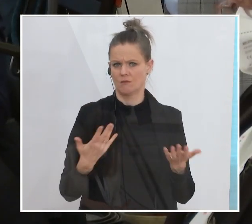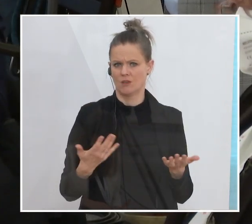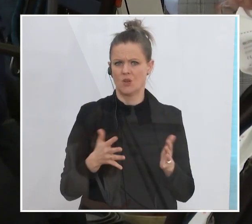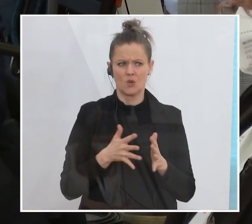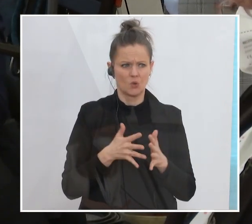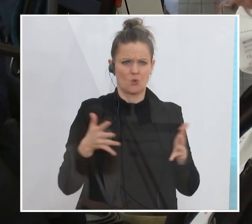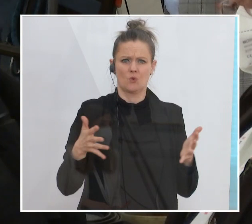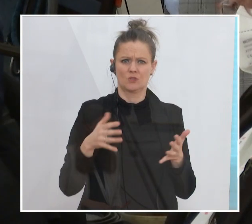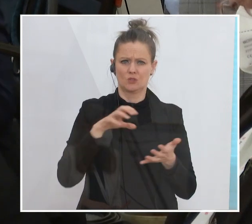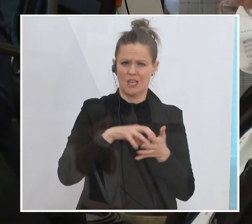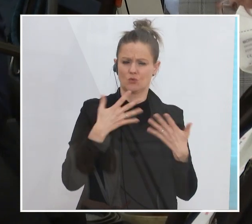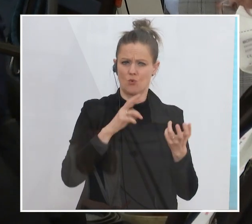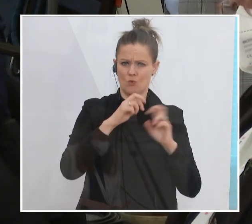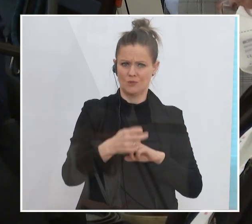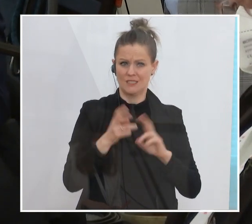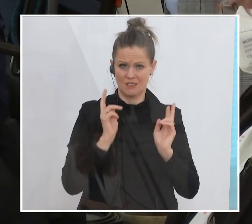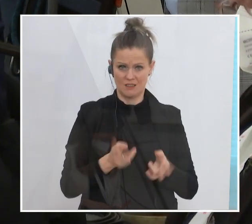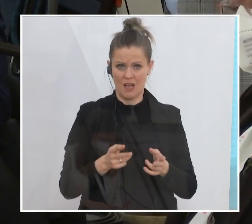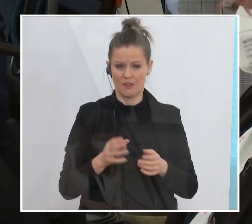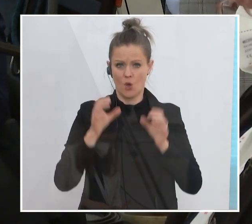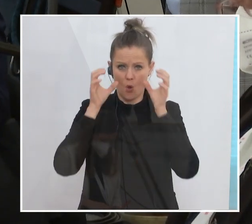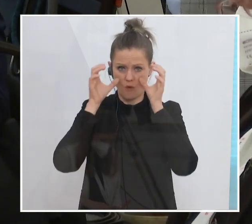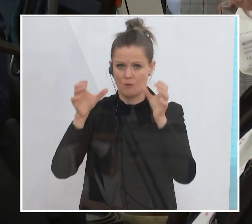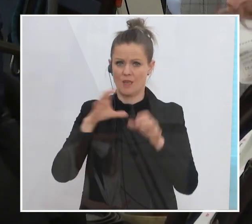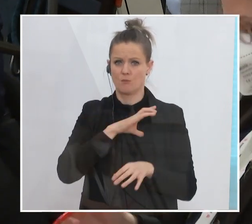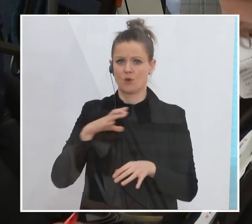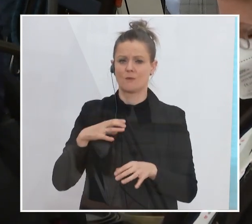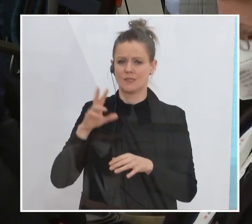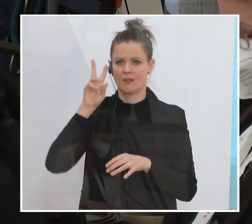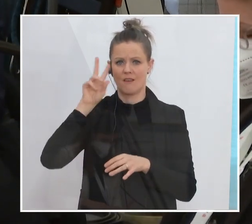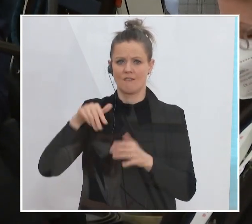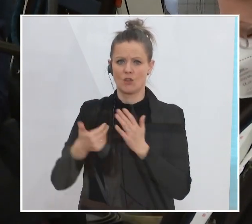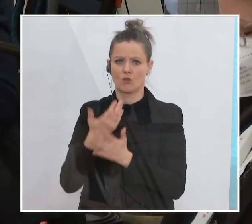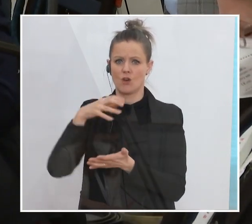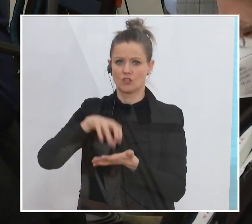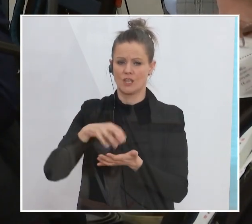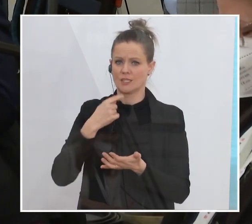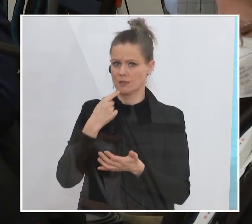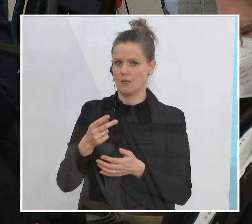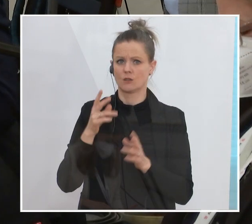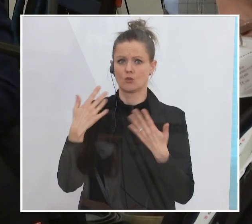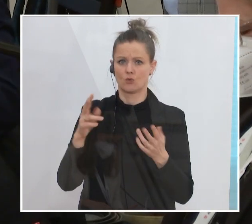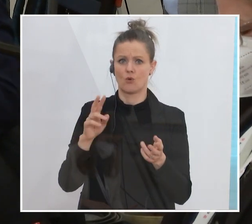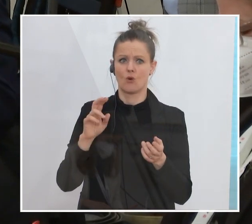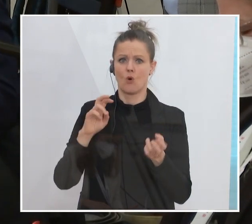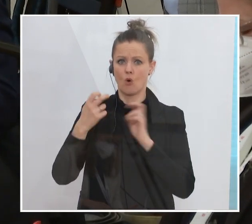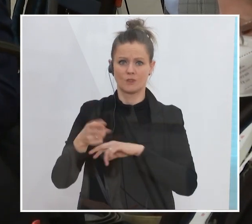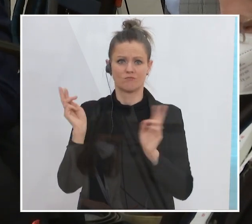umsetzbar? Da hat es ja den ÖVP-Bürgermeister von Wiener Neustadt gegeben, der gesagt hat, das ist eigentlich nicht umsetzbar für eine Stadt wie Wiener Neustadt. Ist das